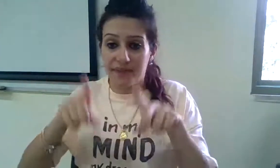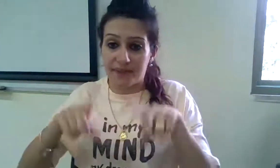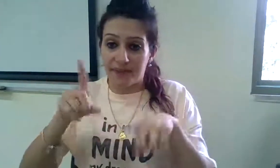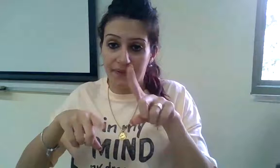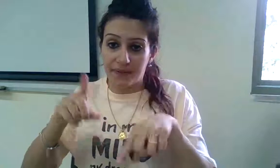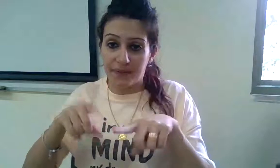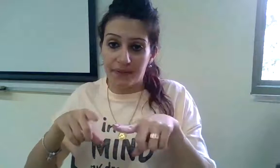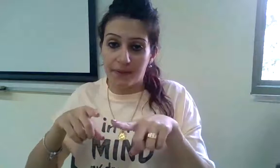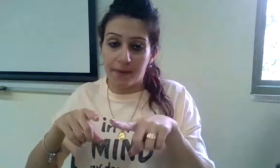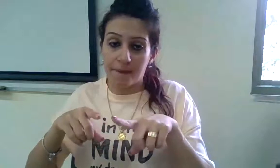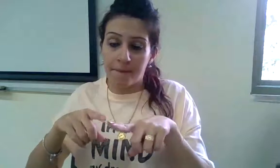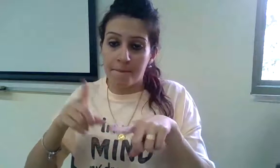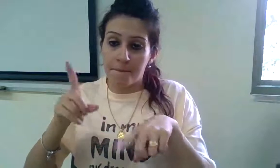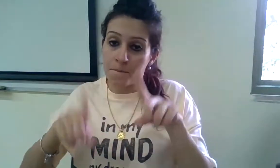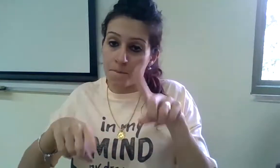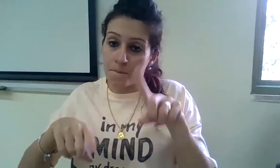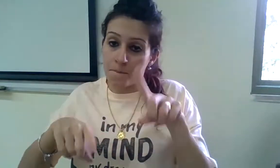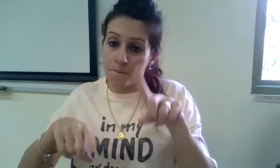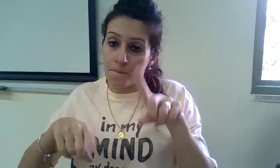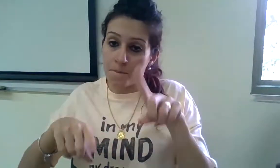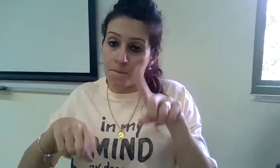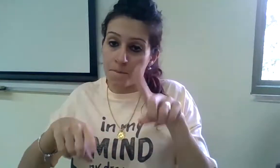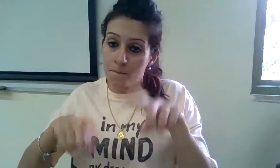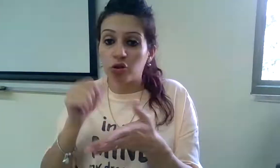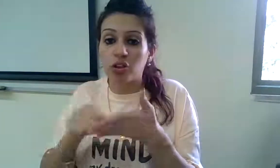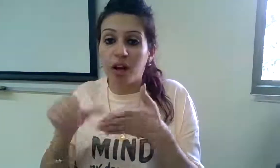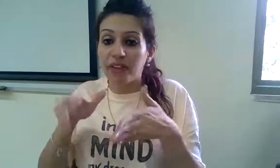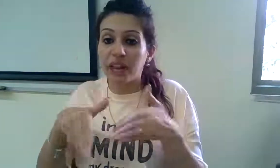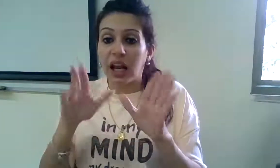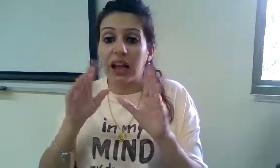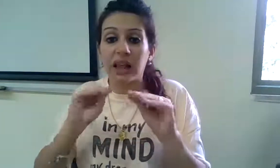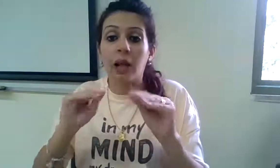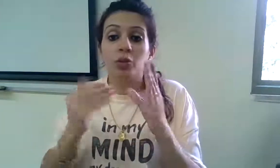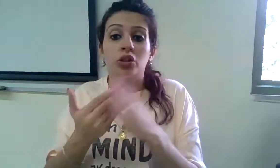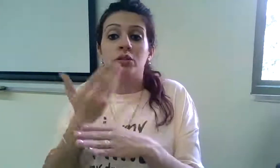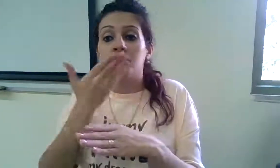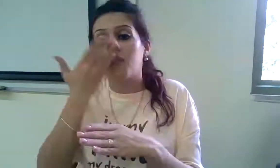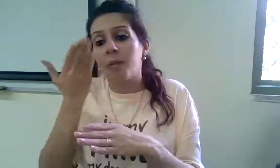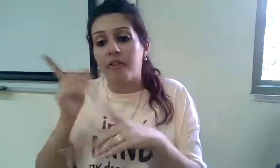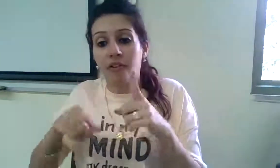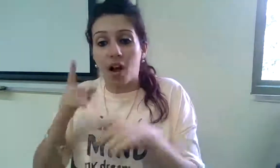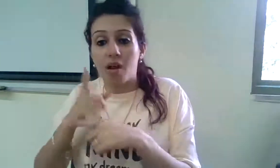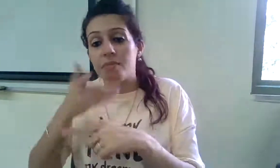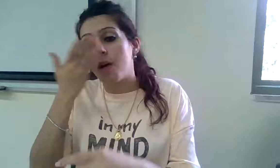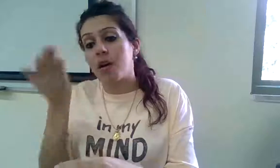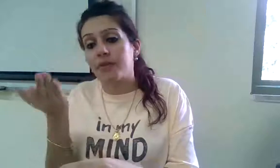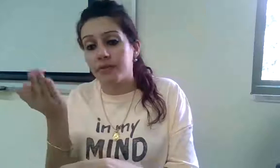من قبل المدرسة وهذا ما يجب القيام به أيضا من قبل الأهالي والأطفال على حد سواء.